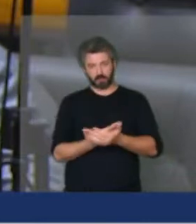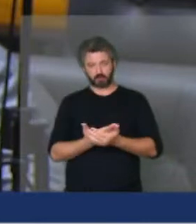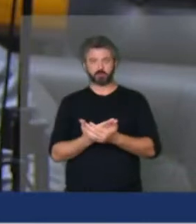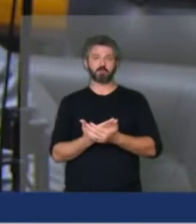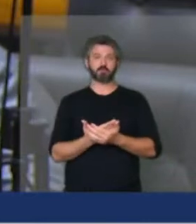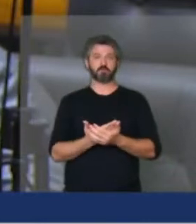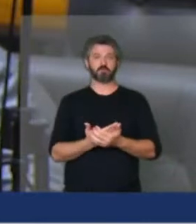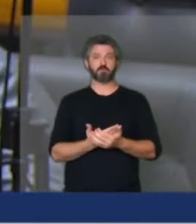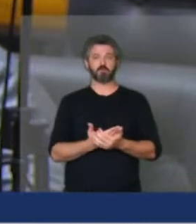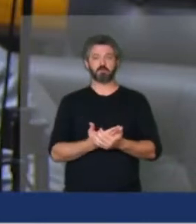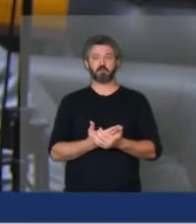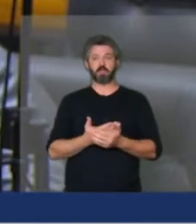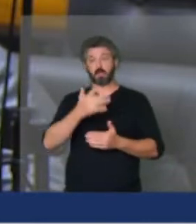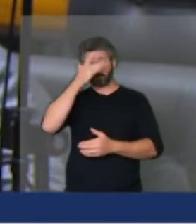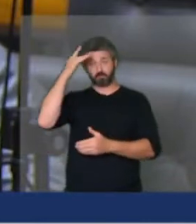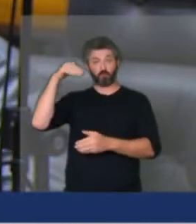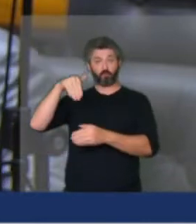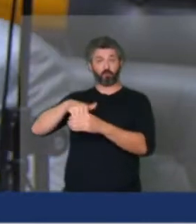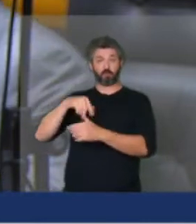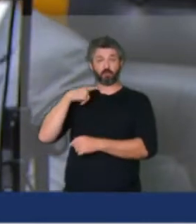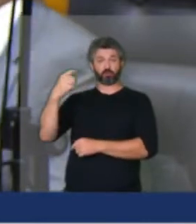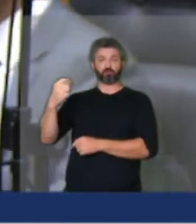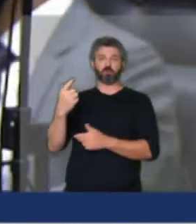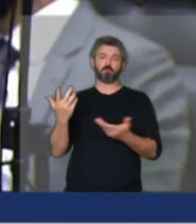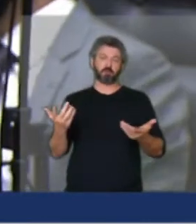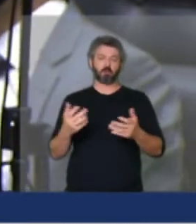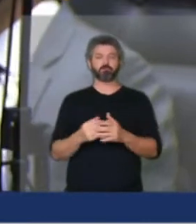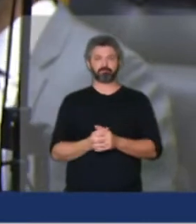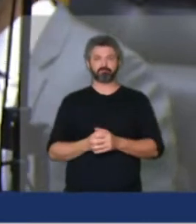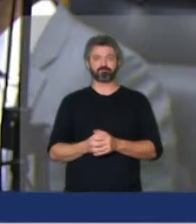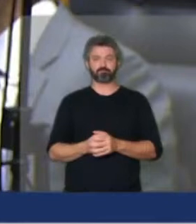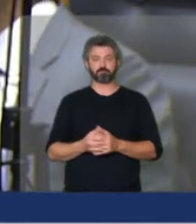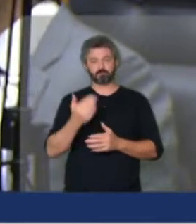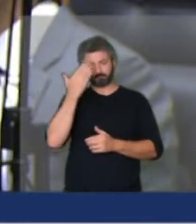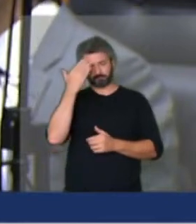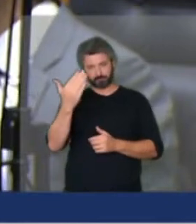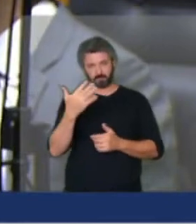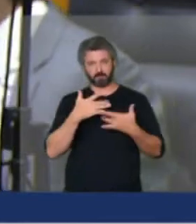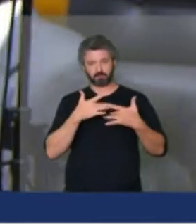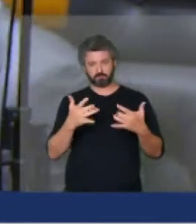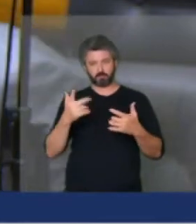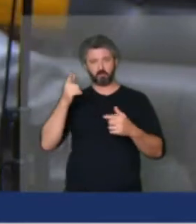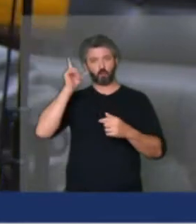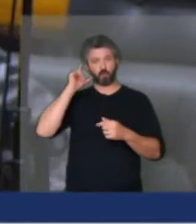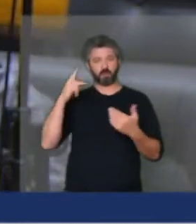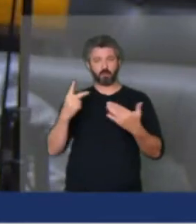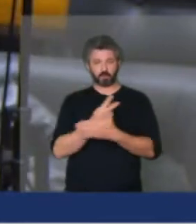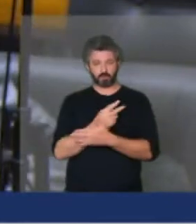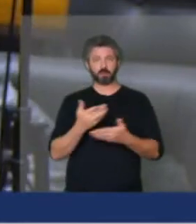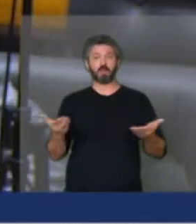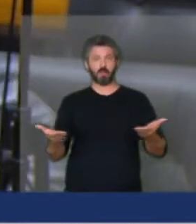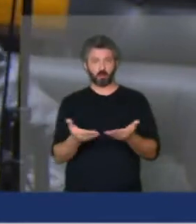PELA PALAVRA, PELO GESTO DE ONTEM, PELO GESTO DE AGORA TAMBÉM... EM PÚBLICO. E SALVAÇÕES VASCAINAS. [RISOS]. -- [PRESIDENTE]: